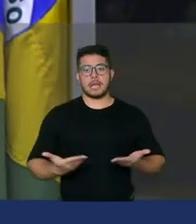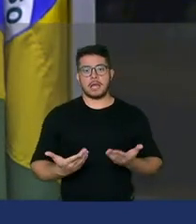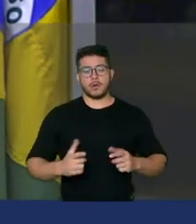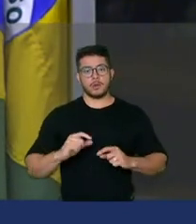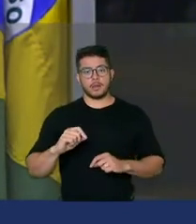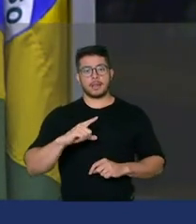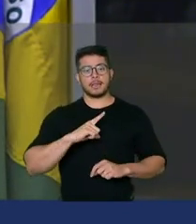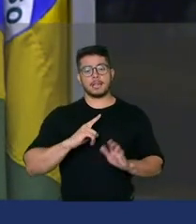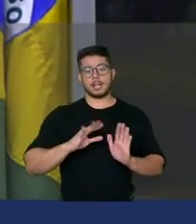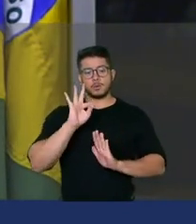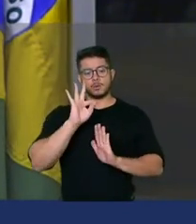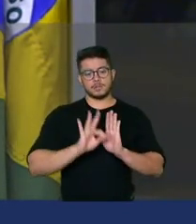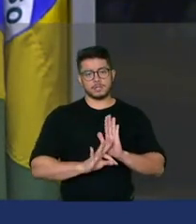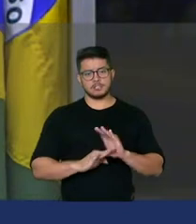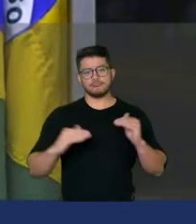BOM SENSO... PARA TERMOS UM TEXTO FINAL QUE EU CHAMO DE